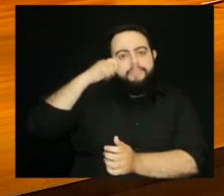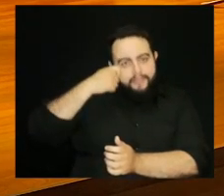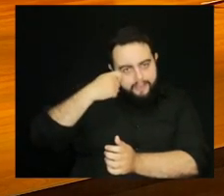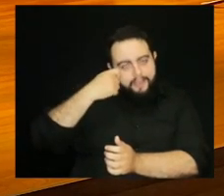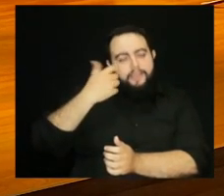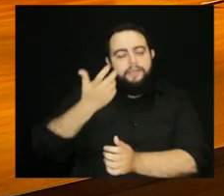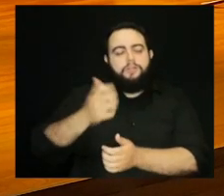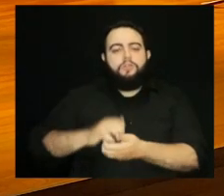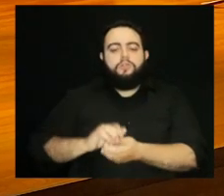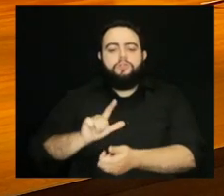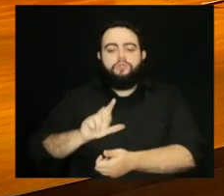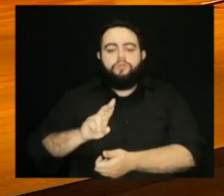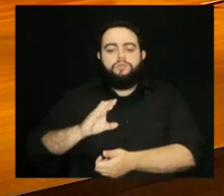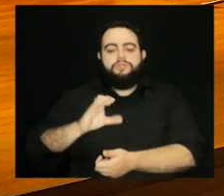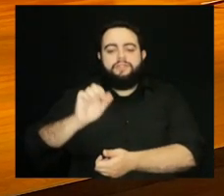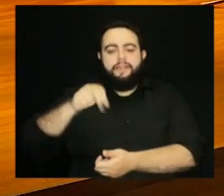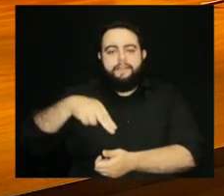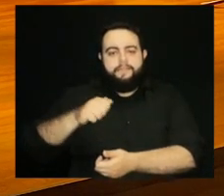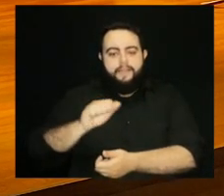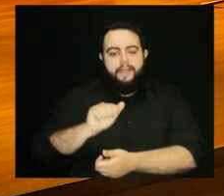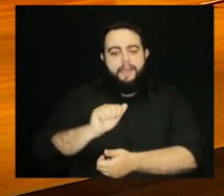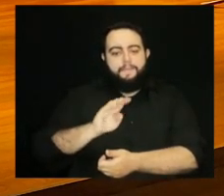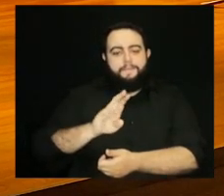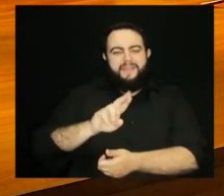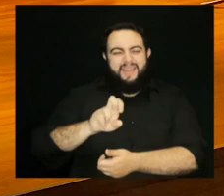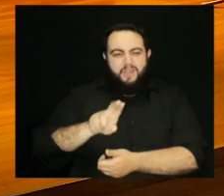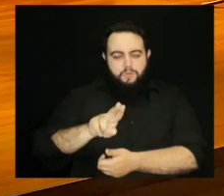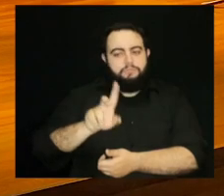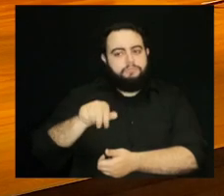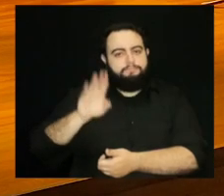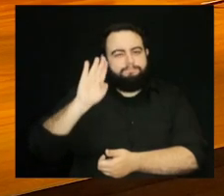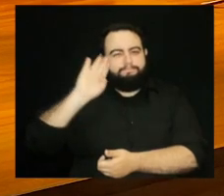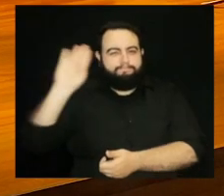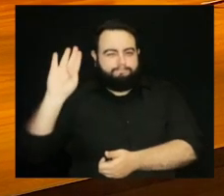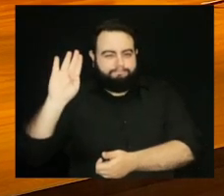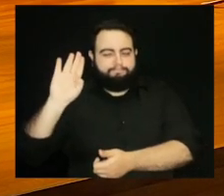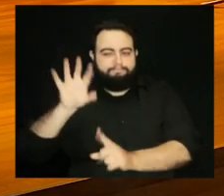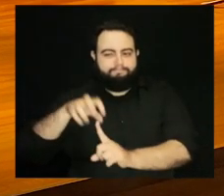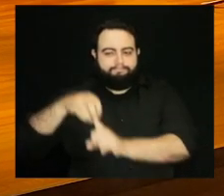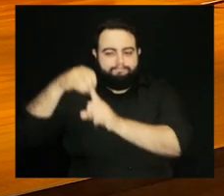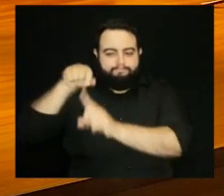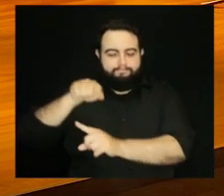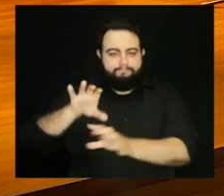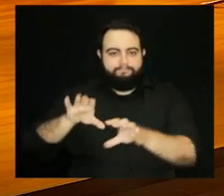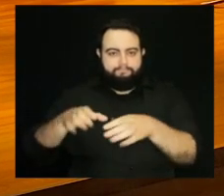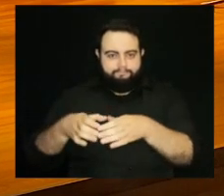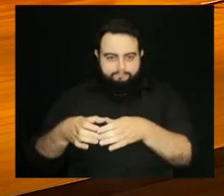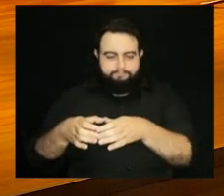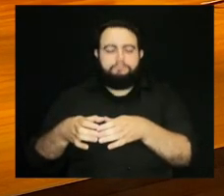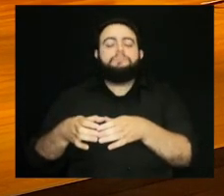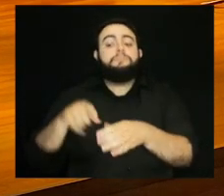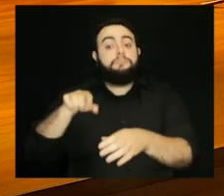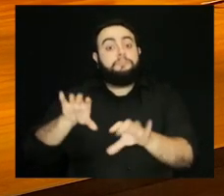era uma das principais lideranças desse grupo. E esse grupo Partenon Literário cuja